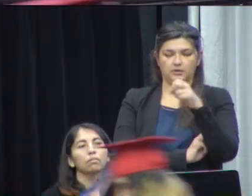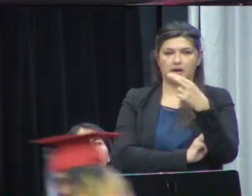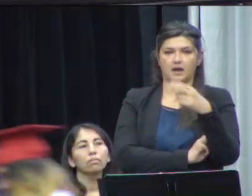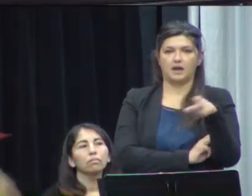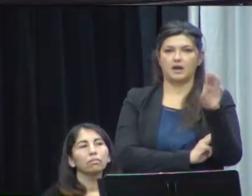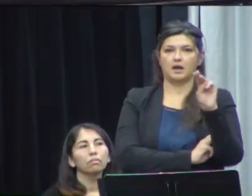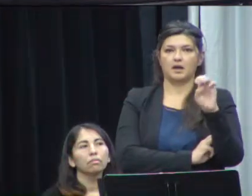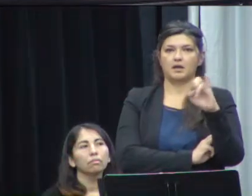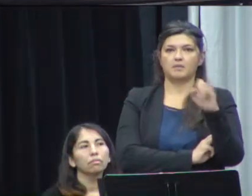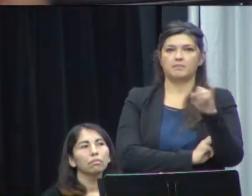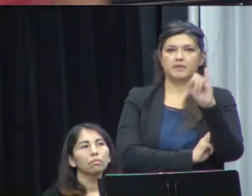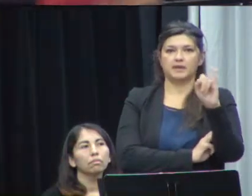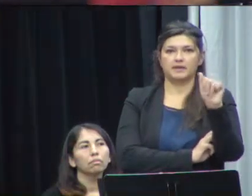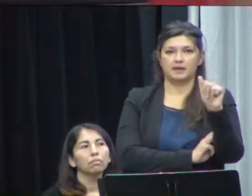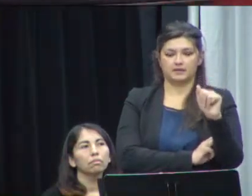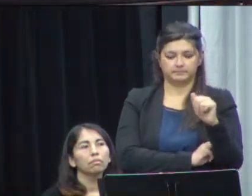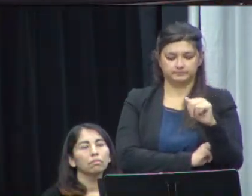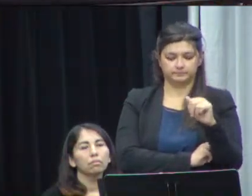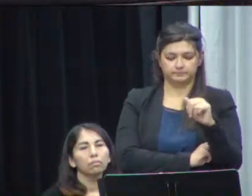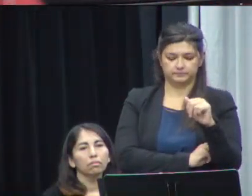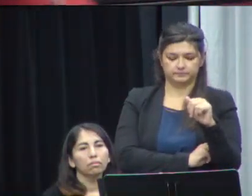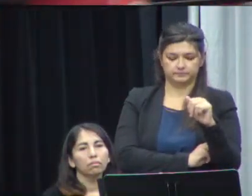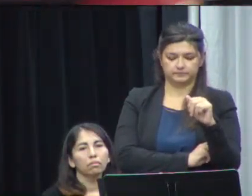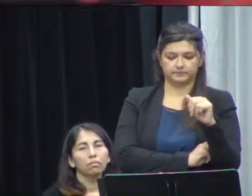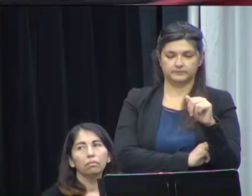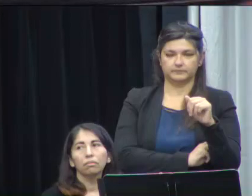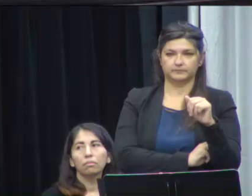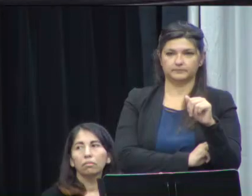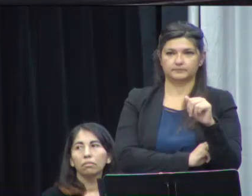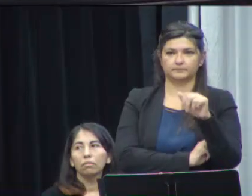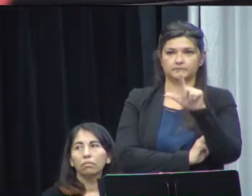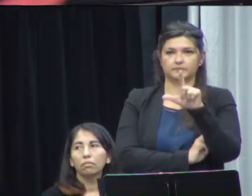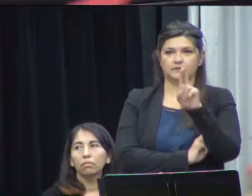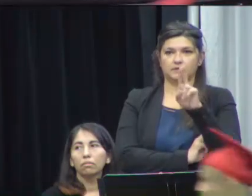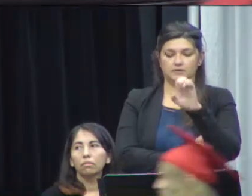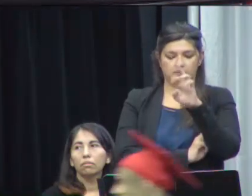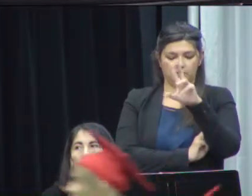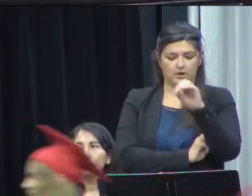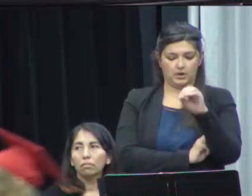(audience applauds) Lucero Raquel Mendes.